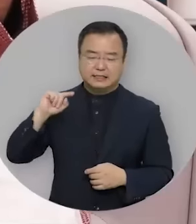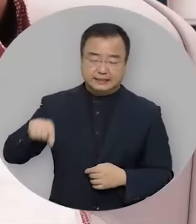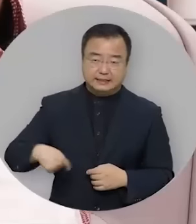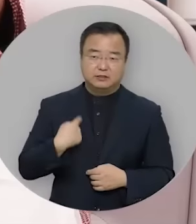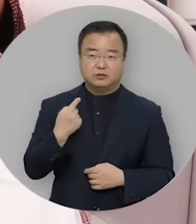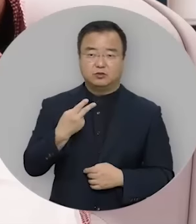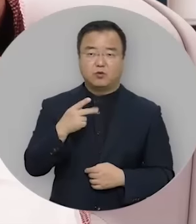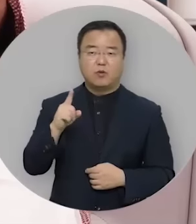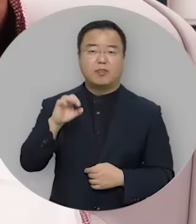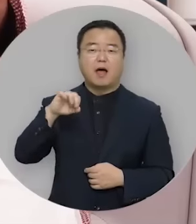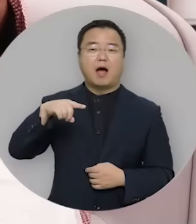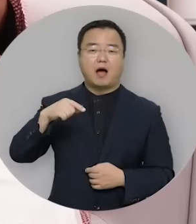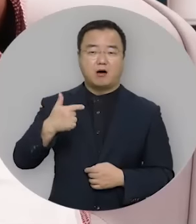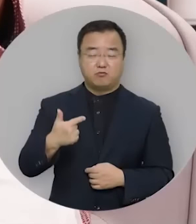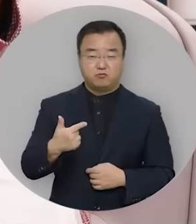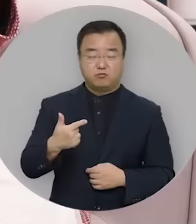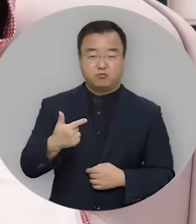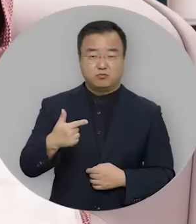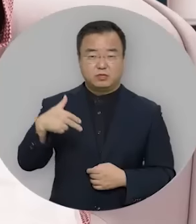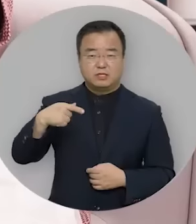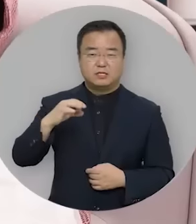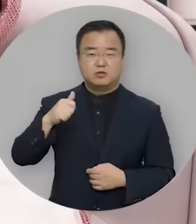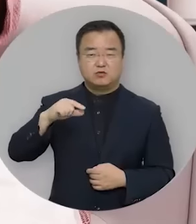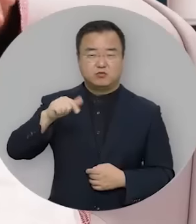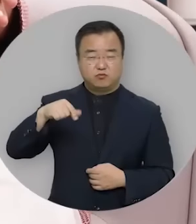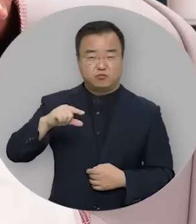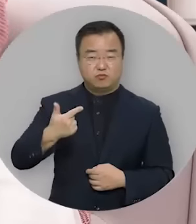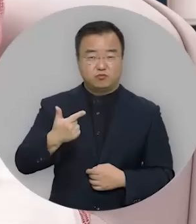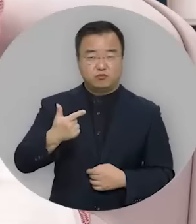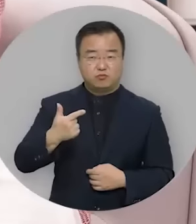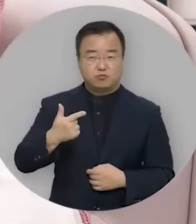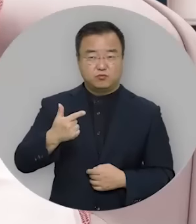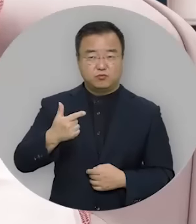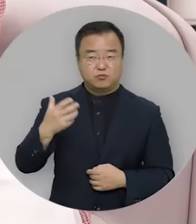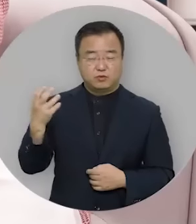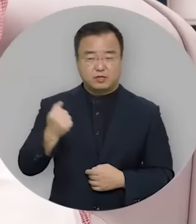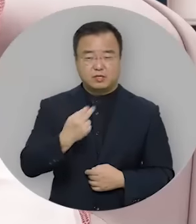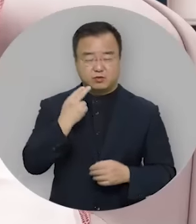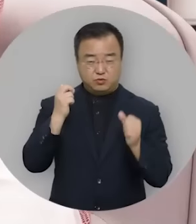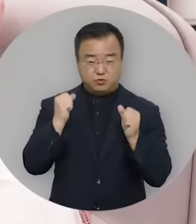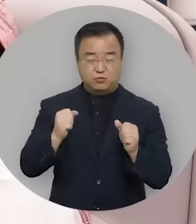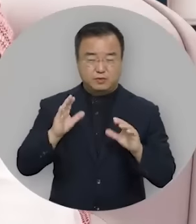다운 증후군의 존재로 이 세상에 나와서, 눈물이 날 것 같아요.